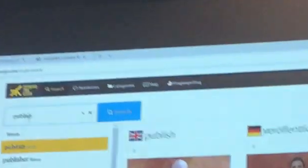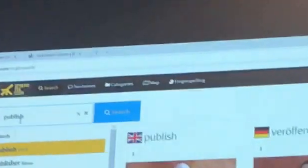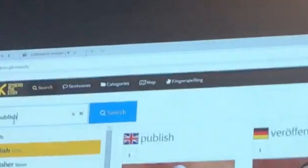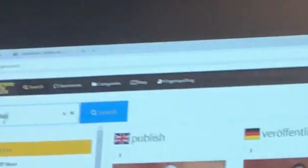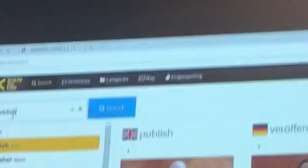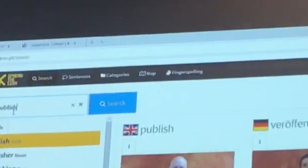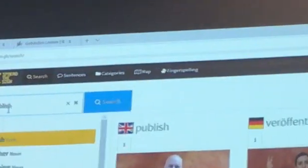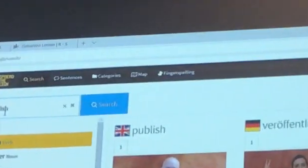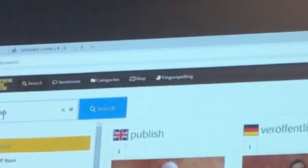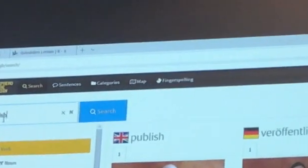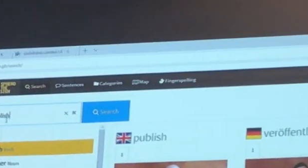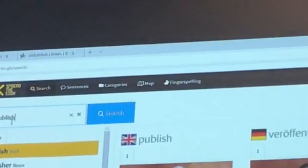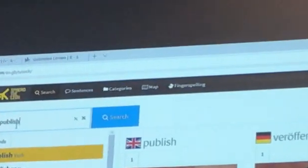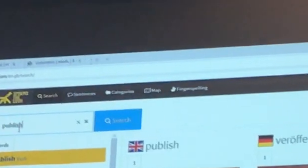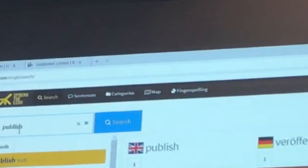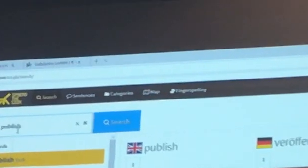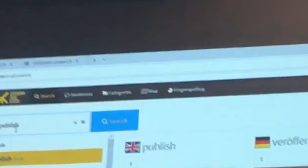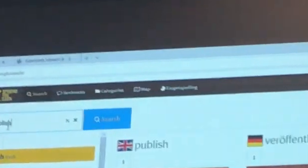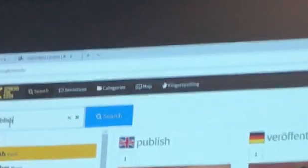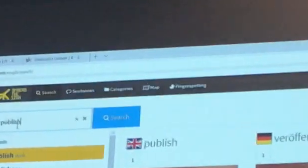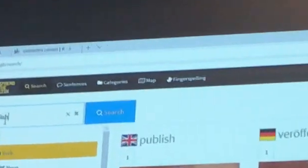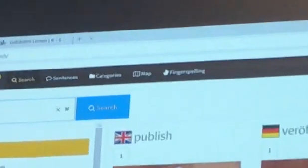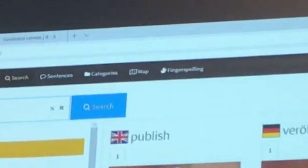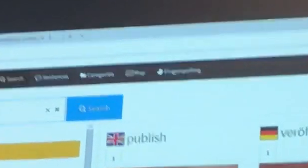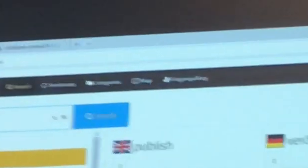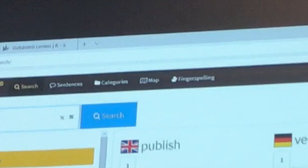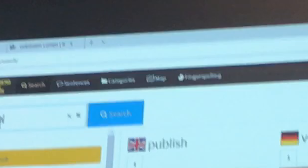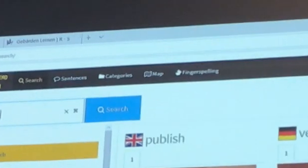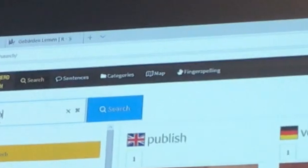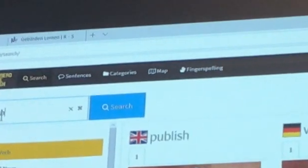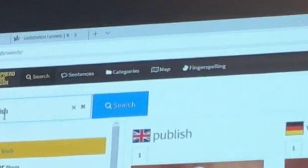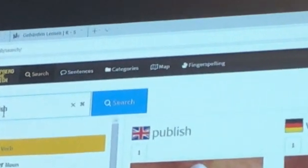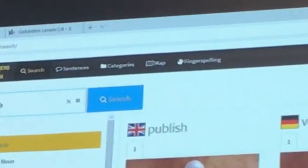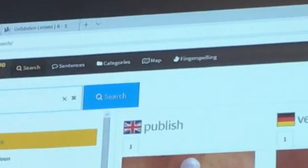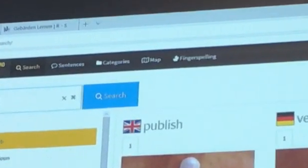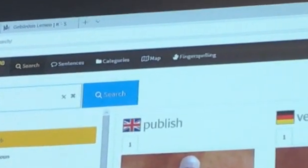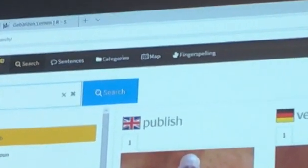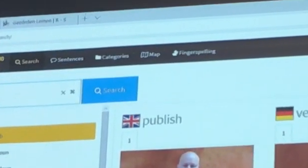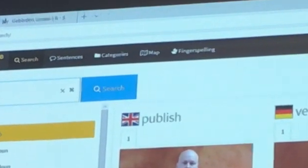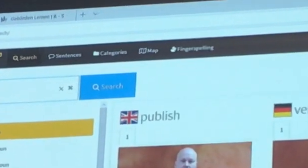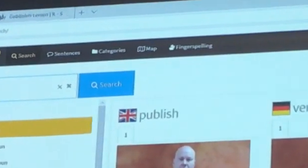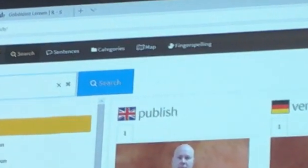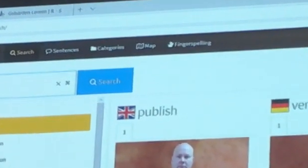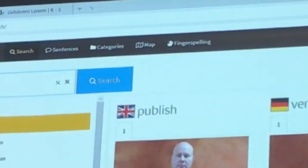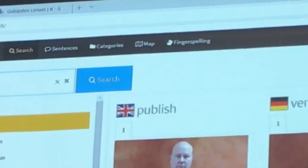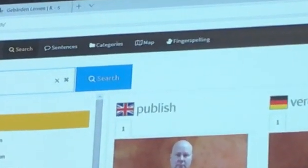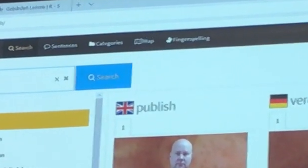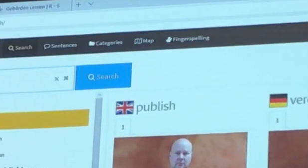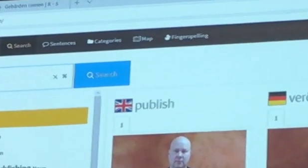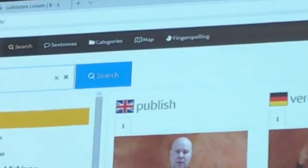Äh, wir werden das in einem anderen Beispiel sehen. Hier auf der linken Seite haben wir in BSL 'print' [veröffentlichen], offensichtlich verbunden mit 'drucken'.